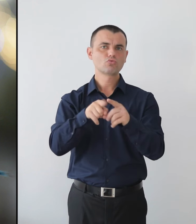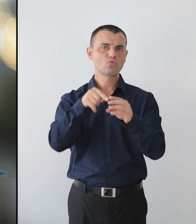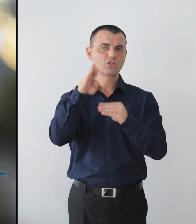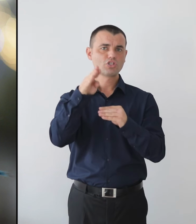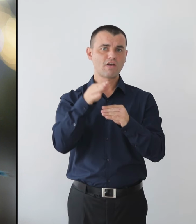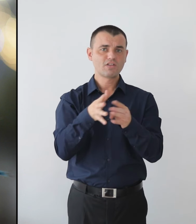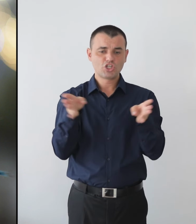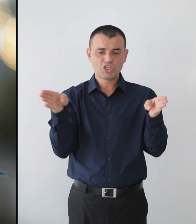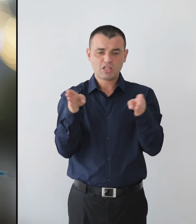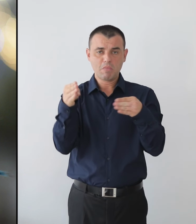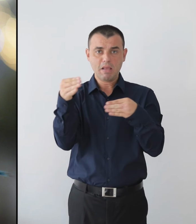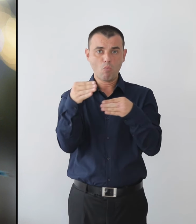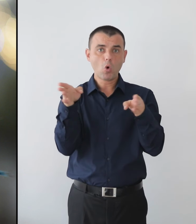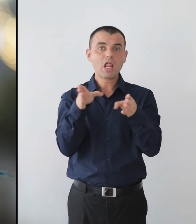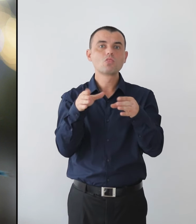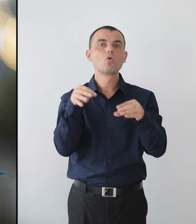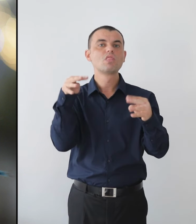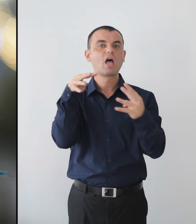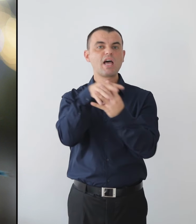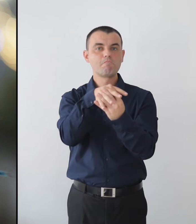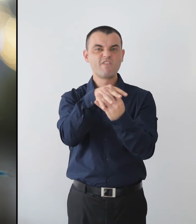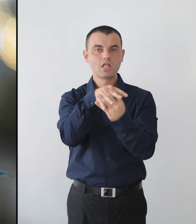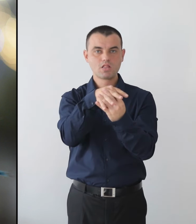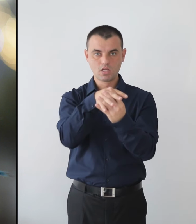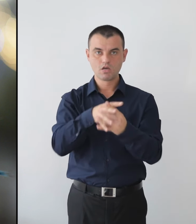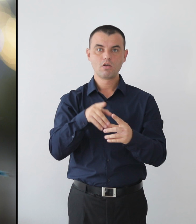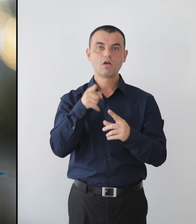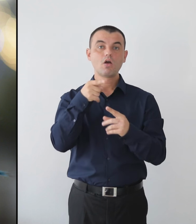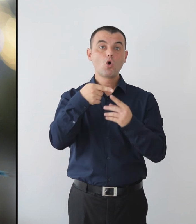Това също създава по-малка дълбочина на рязкост и размазва фона.